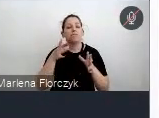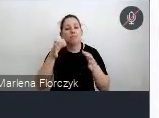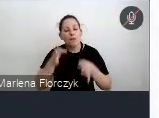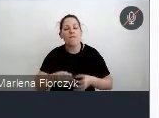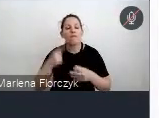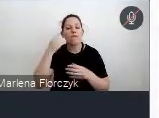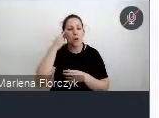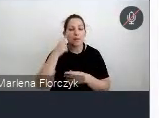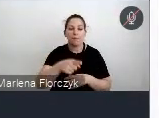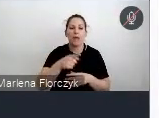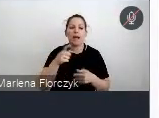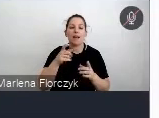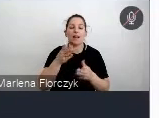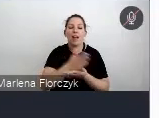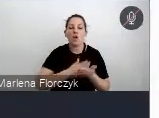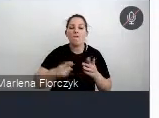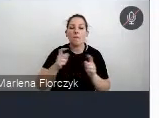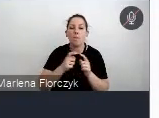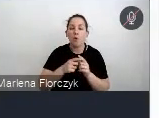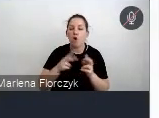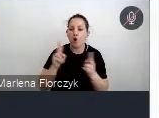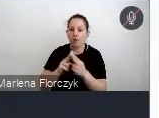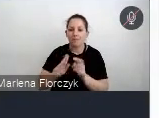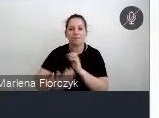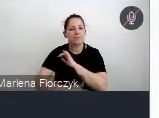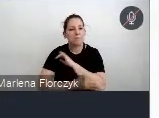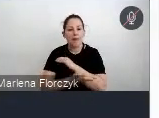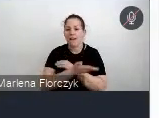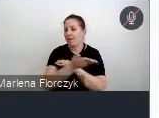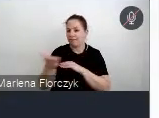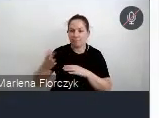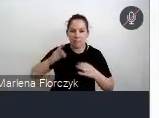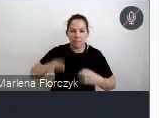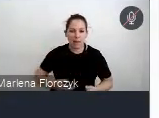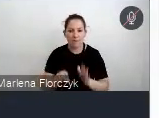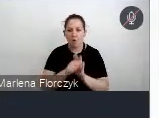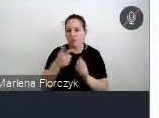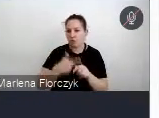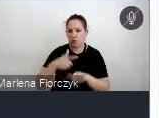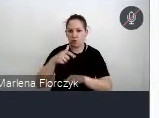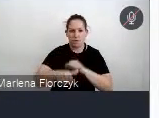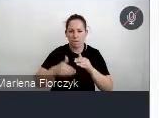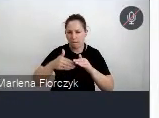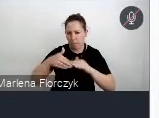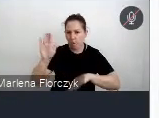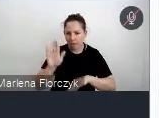że Krajowy Punkt Kontaktowy wspiera państwa od 20 lat już ponad w programach ramowych.